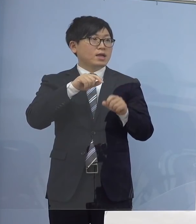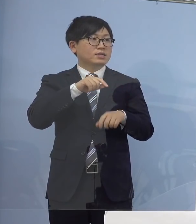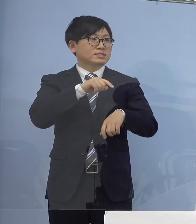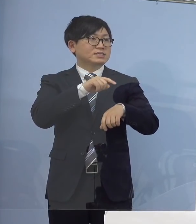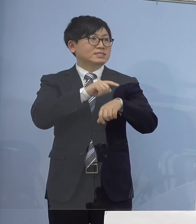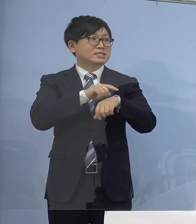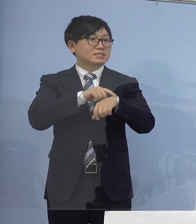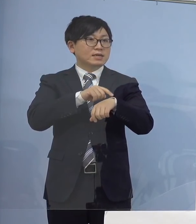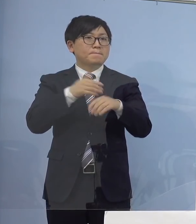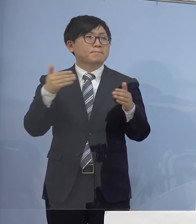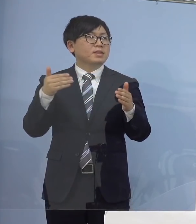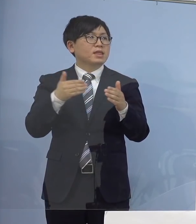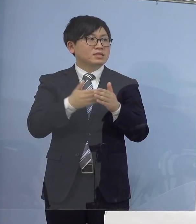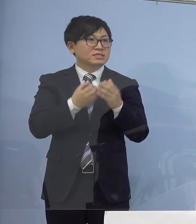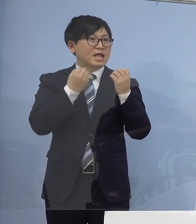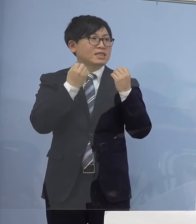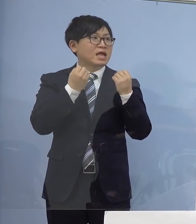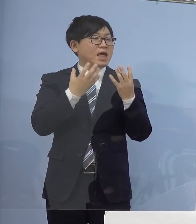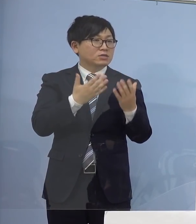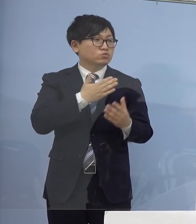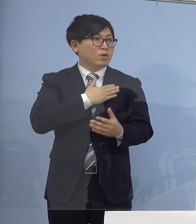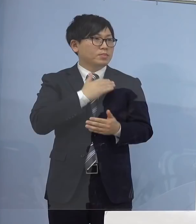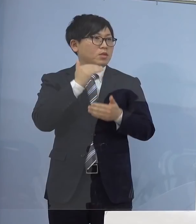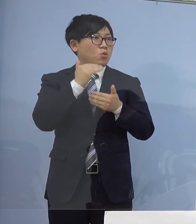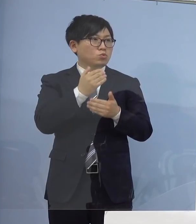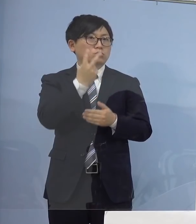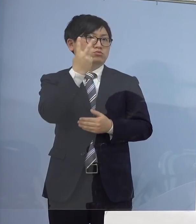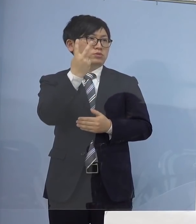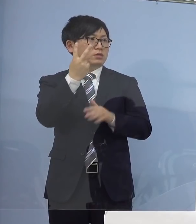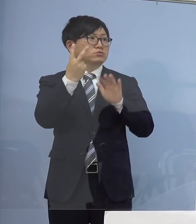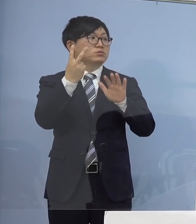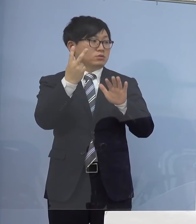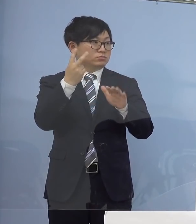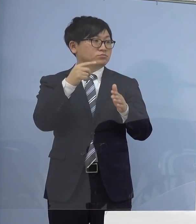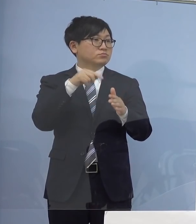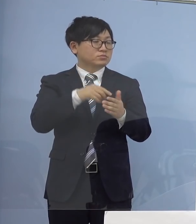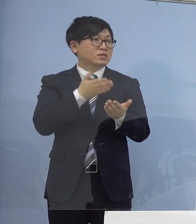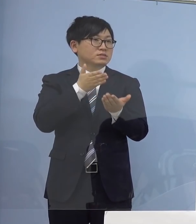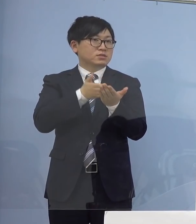その内容について ご説明させていただきたいというふうに思います